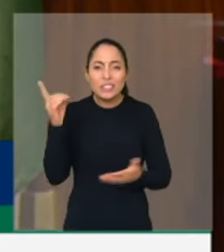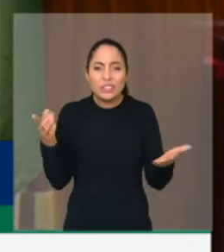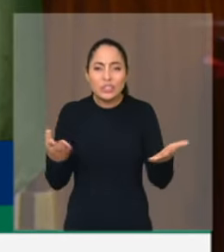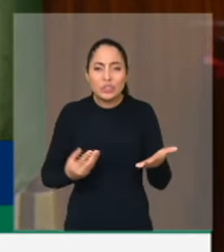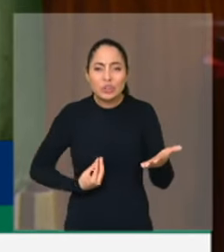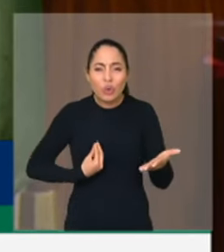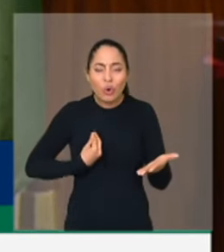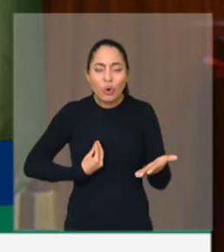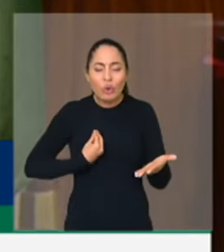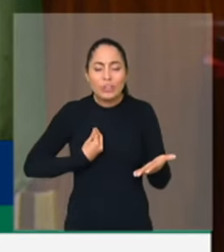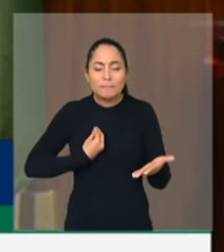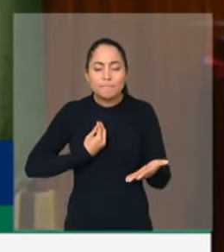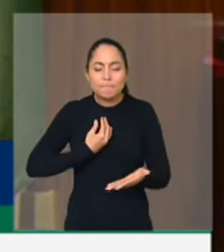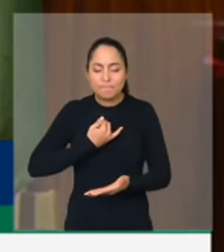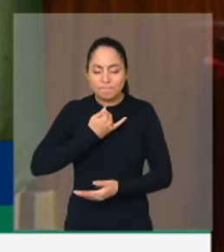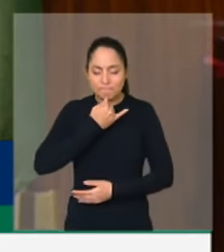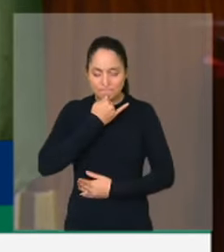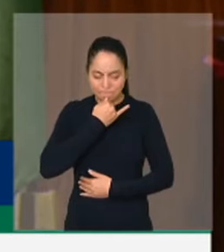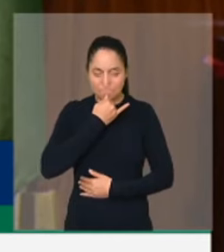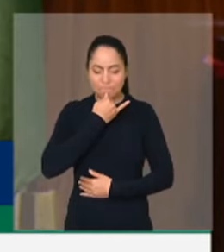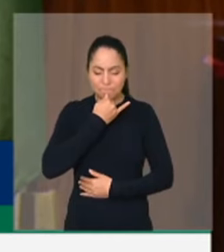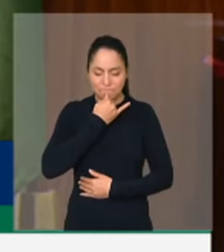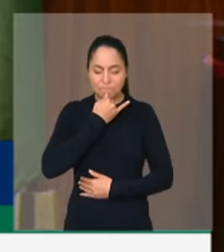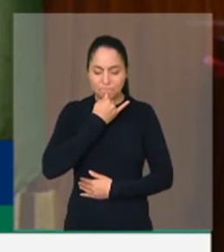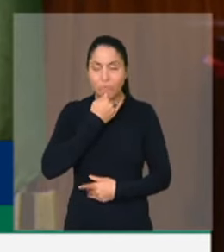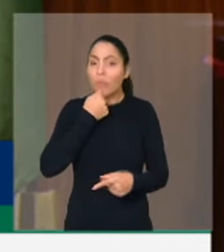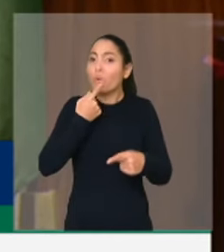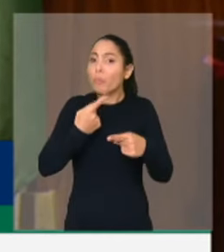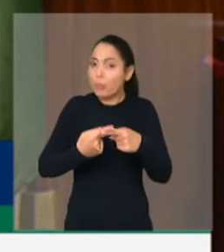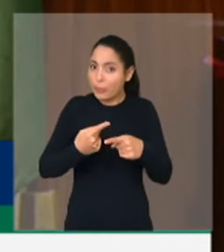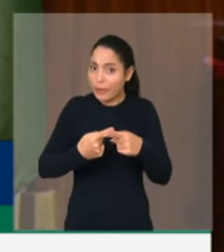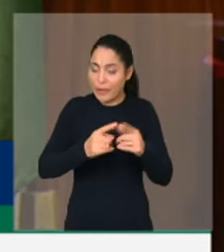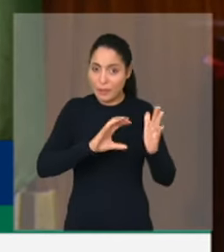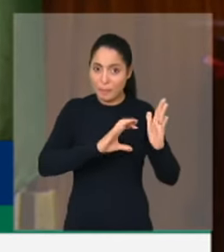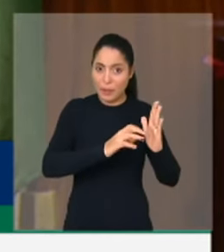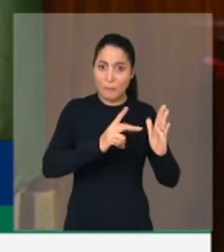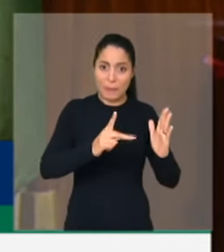PORQUE NÓS DO PCDOB PERDEMOS UM DOS NOSSOS DIRIGENTES